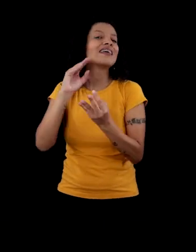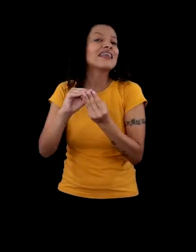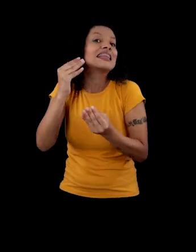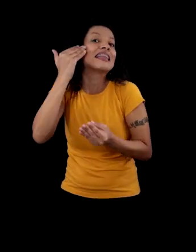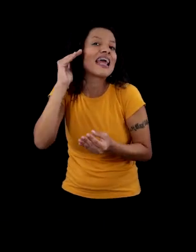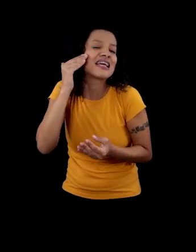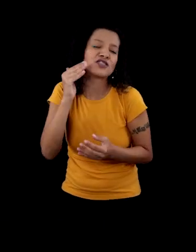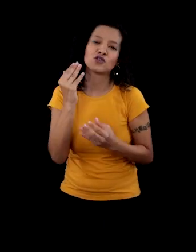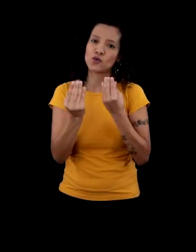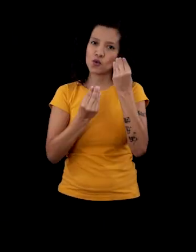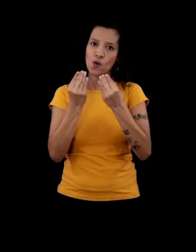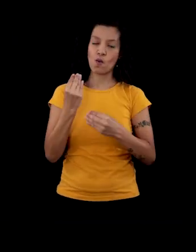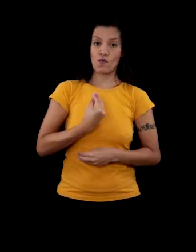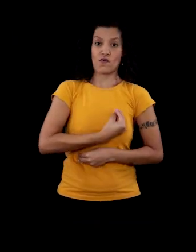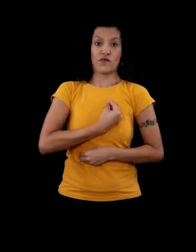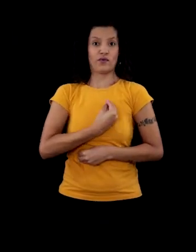dá para entender melhor –